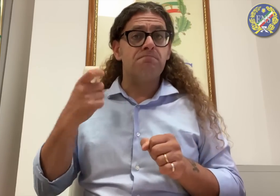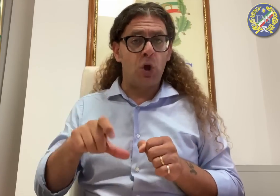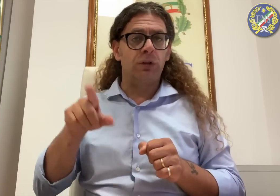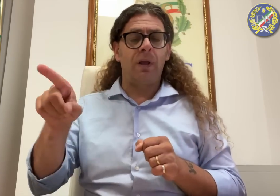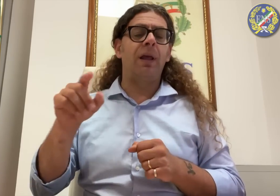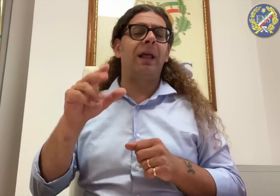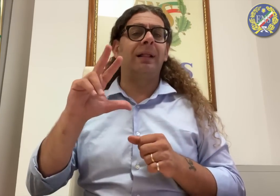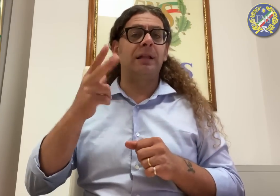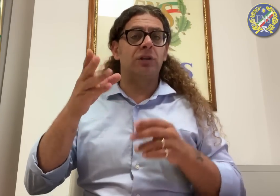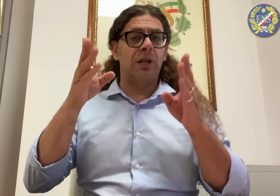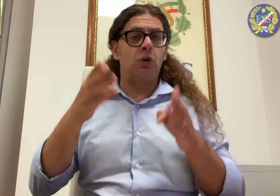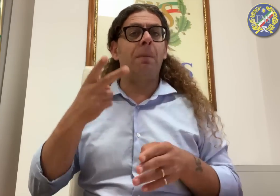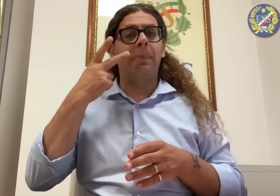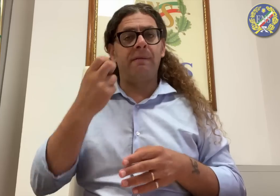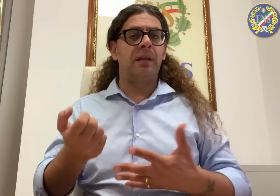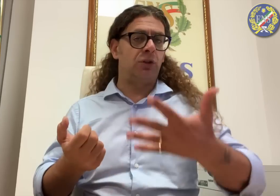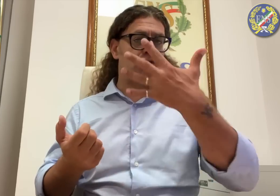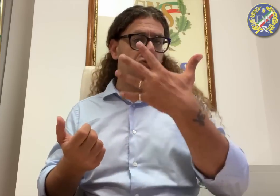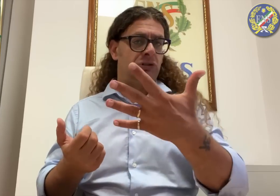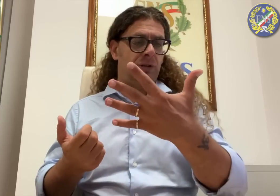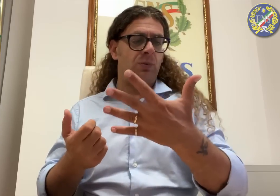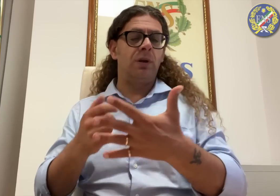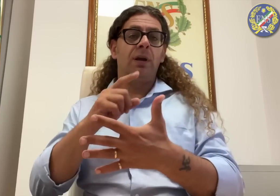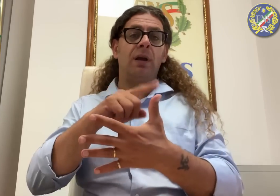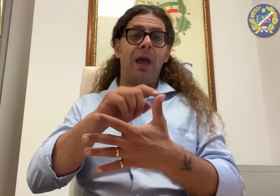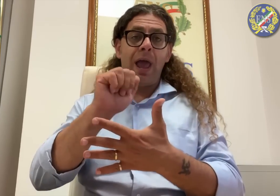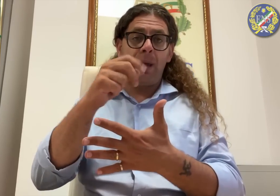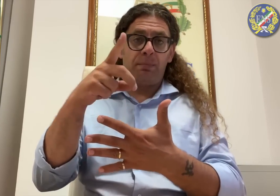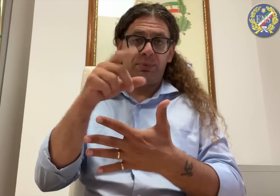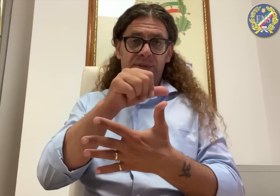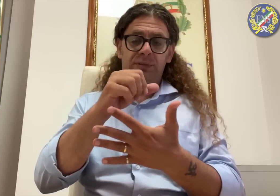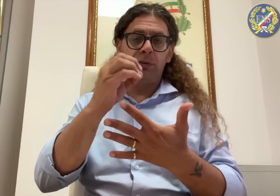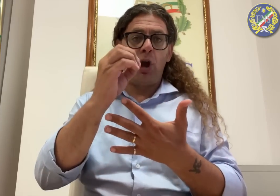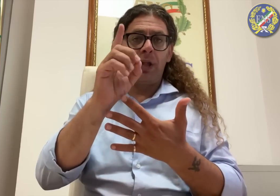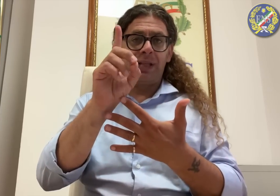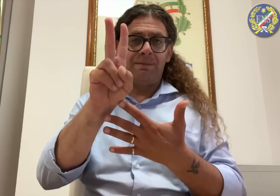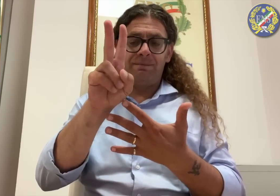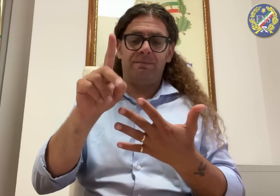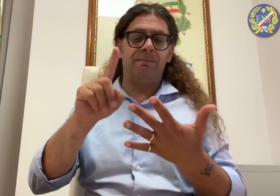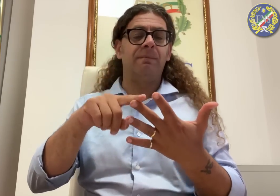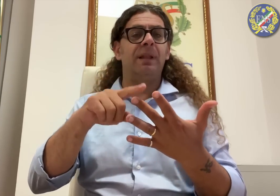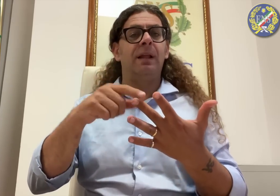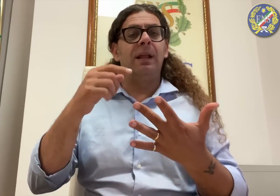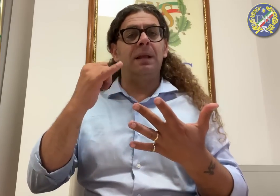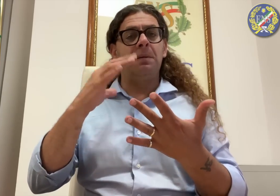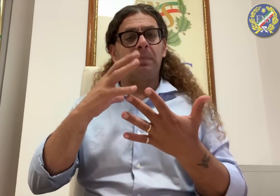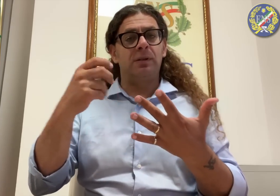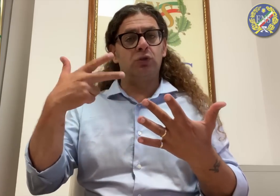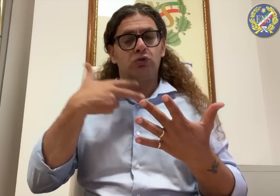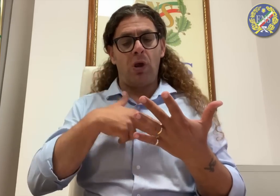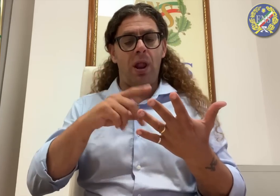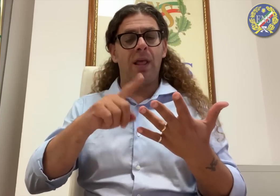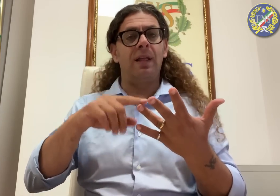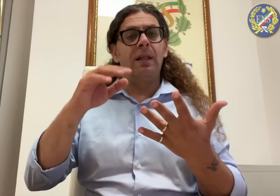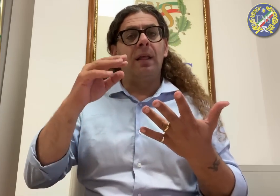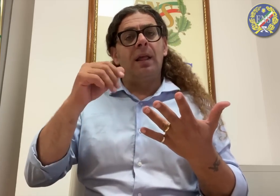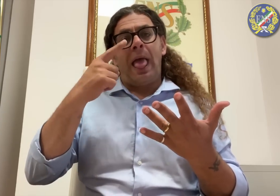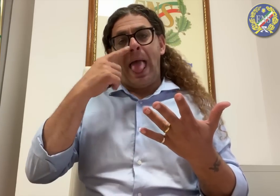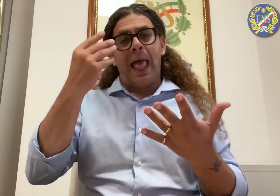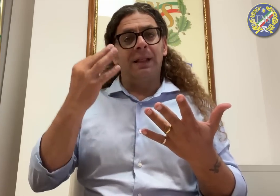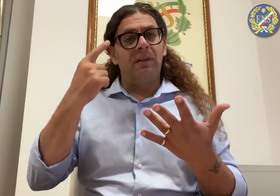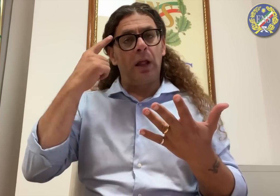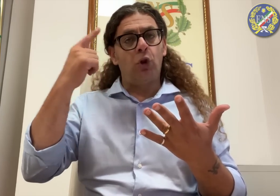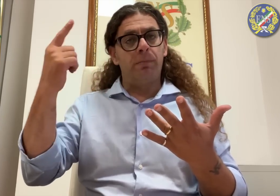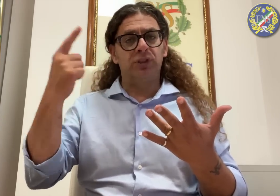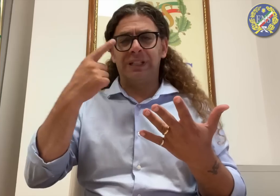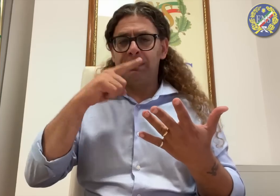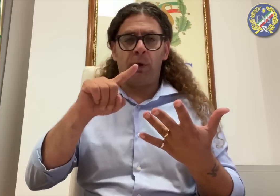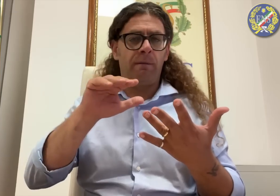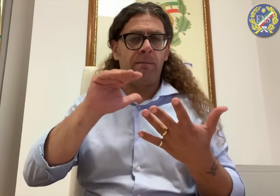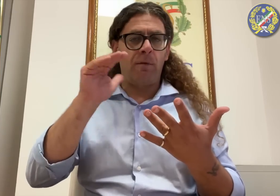che il codice del Terzo Settore include cinque tipologie di associazioni: APS, ODV (Organizzazioni di Volontariato), Imprese Sociali, Enti filantropici, come ad